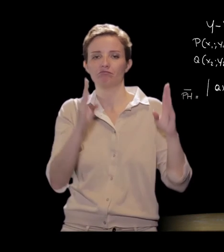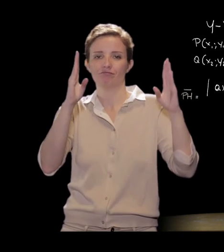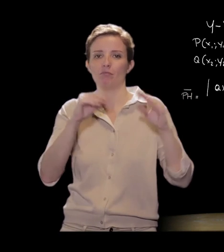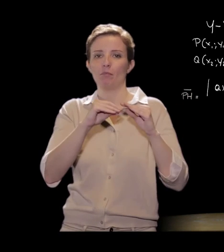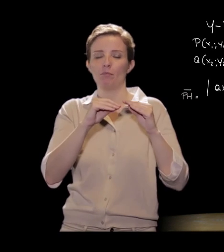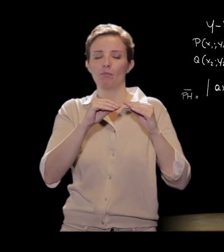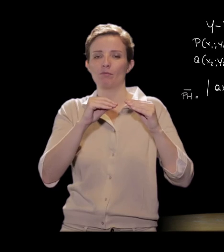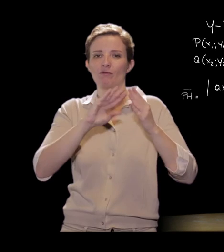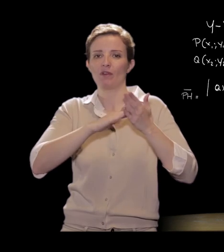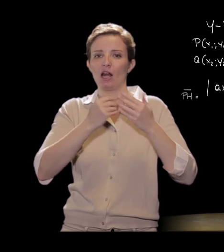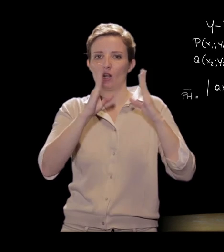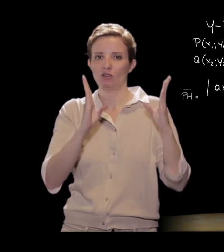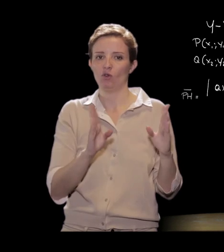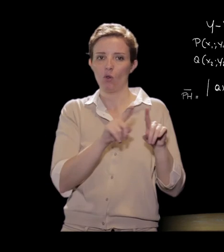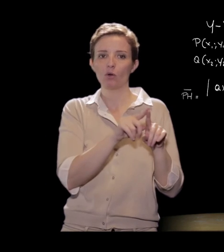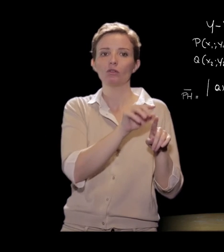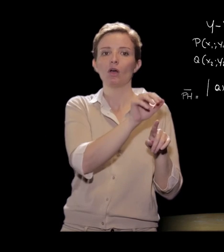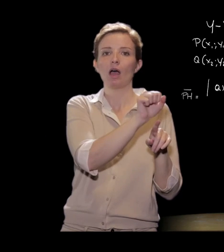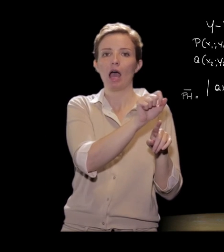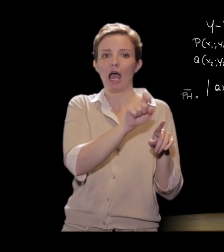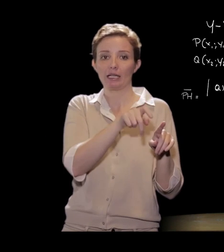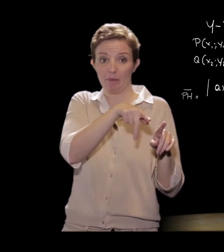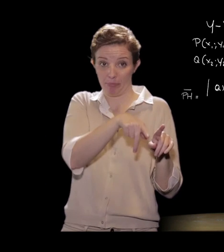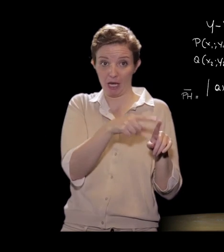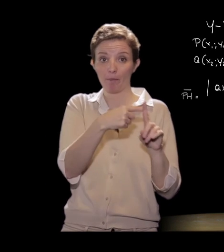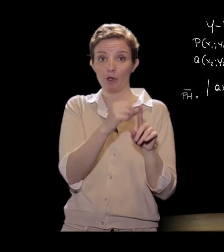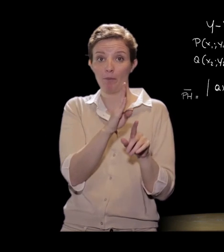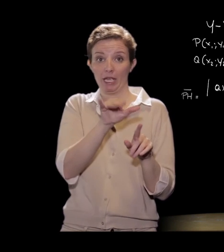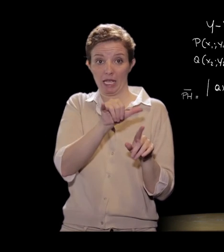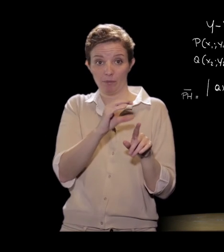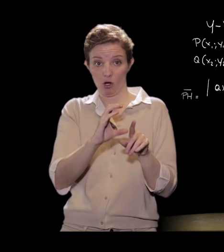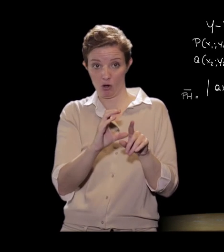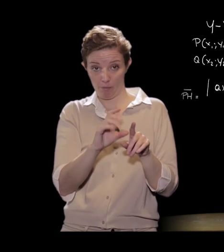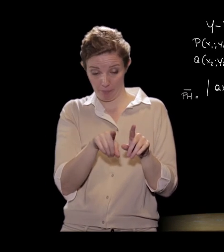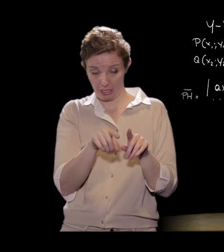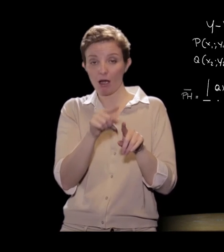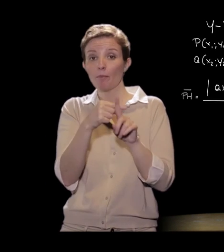(LEGGE LA FORMULA)